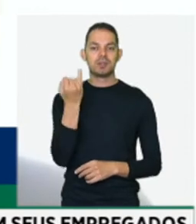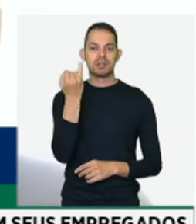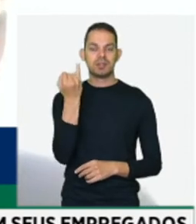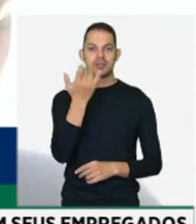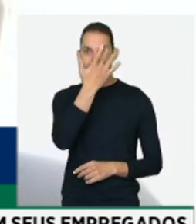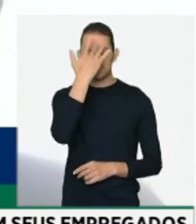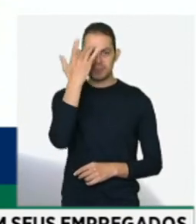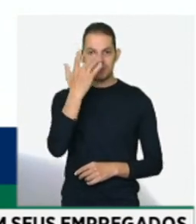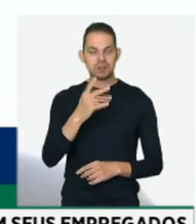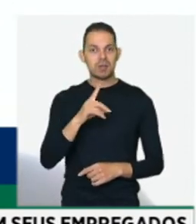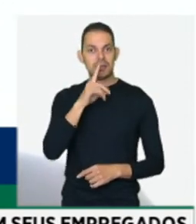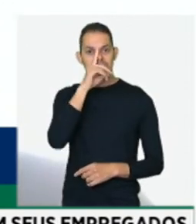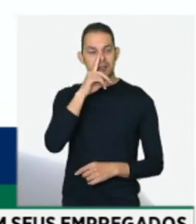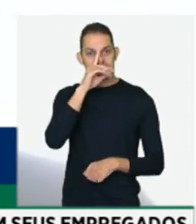NACIONAL DE IMUNIZAÇÃO, FUNDAMENTAL QUE AQUELES QUE